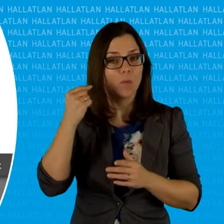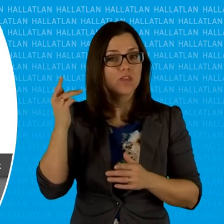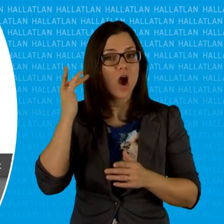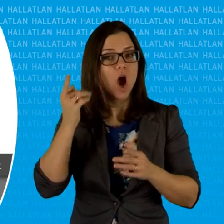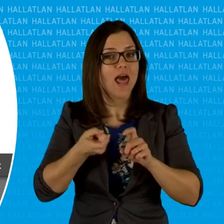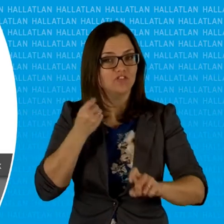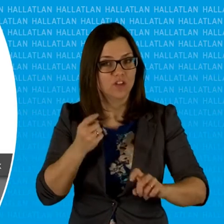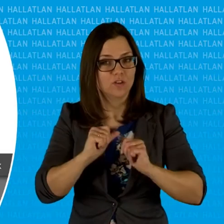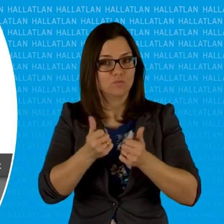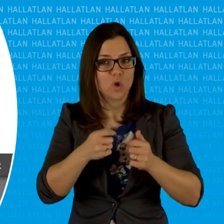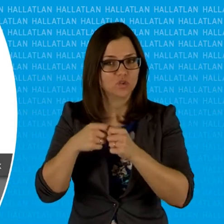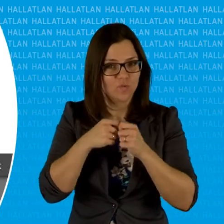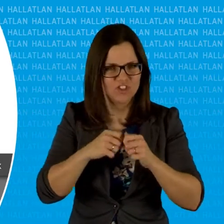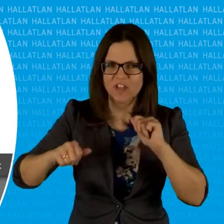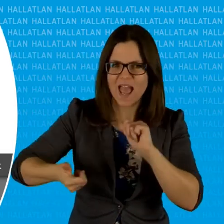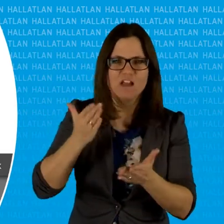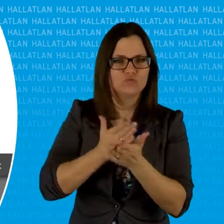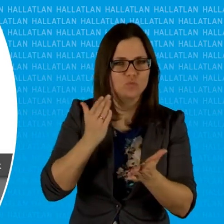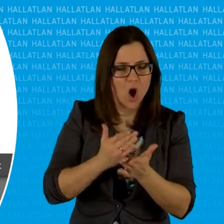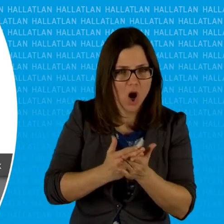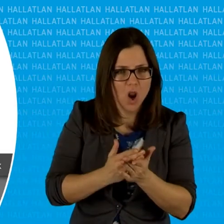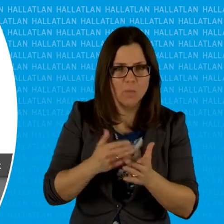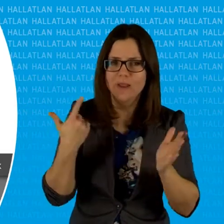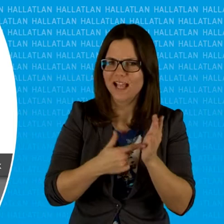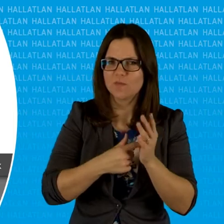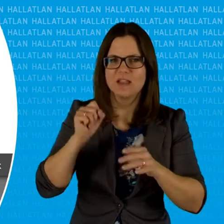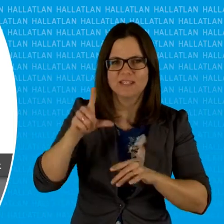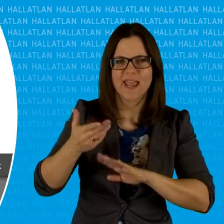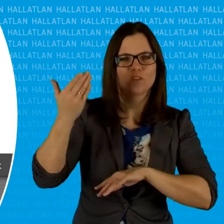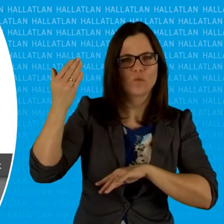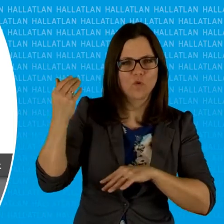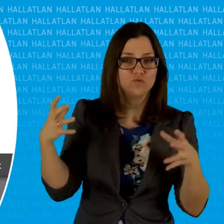A Magyar Hallássérültek Sportszövetsége először 2012-ben biztosította